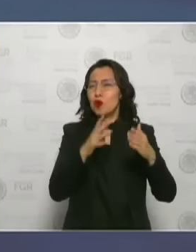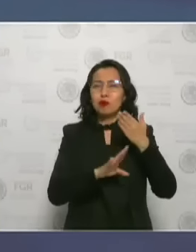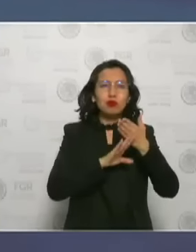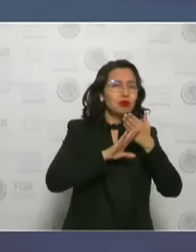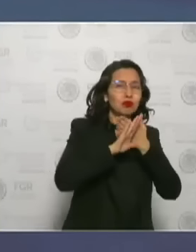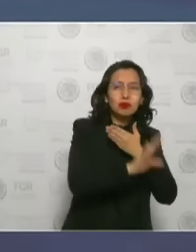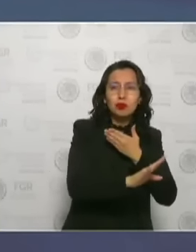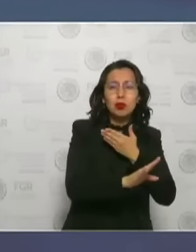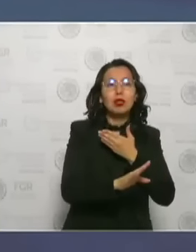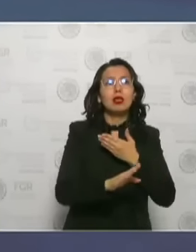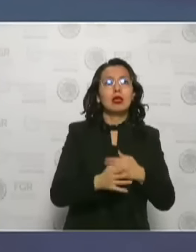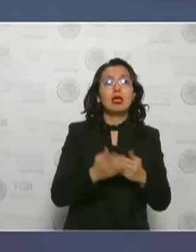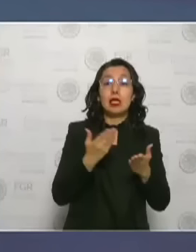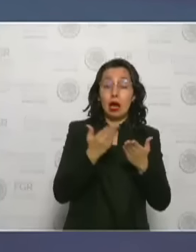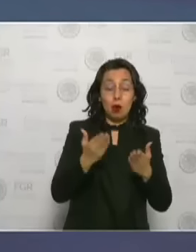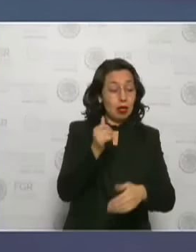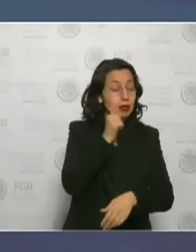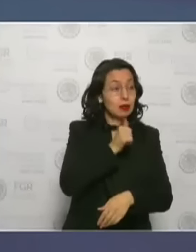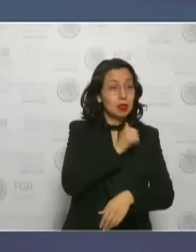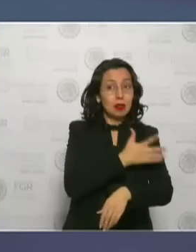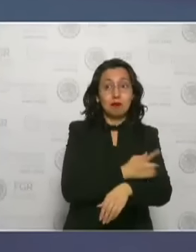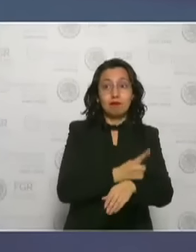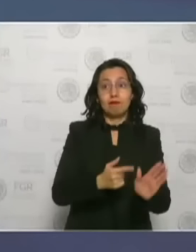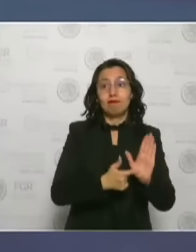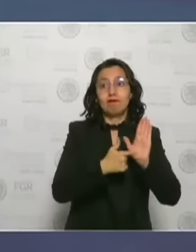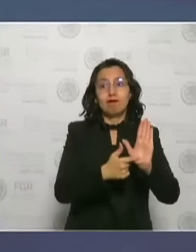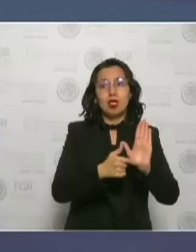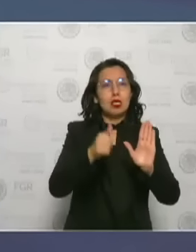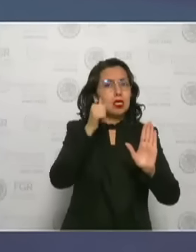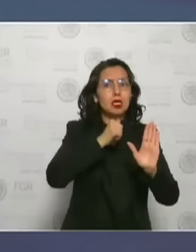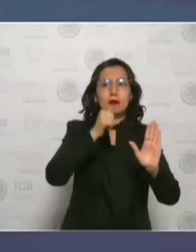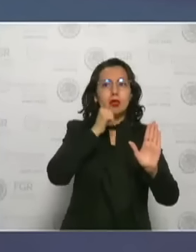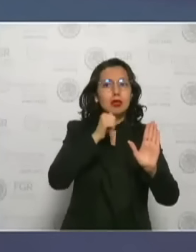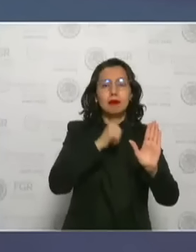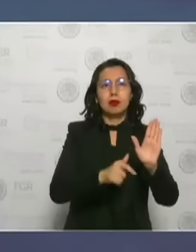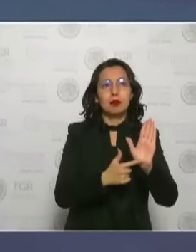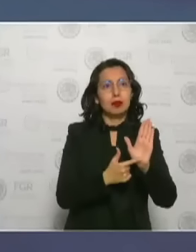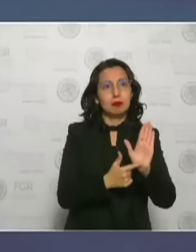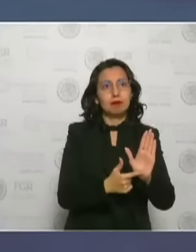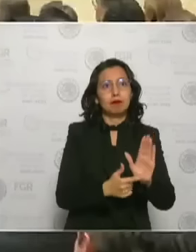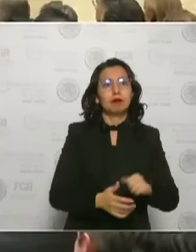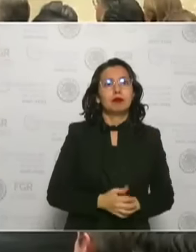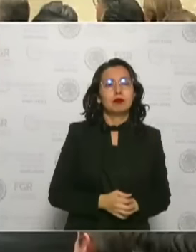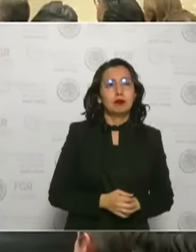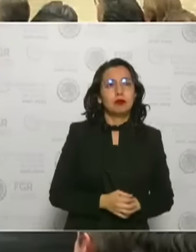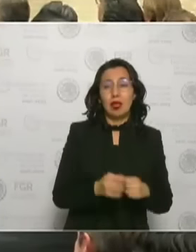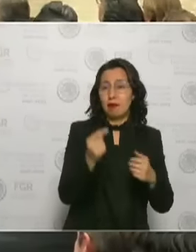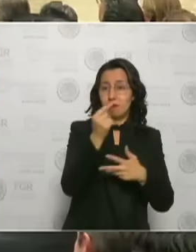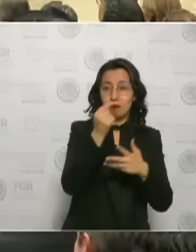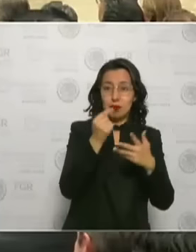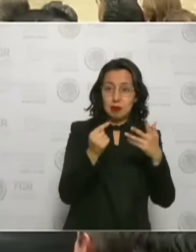y la rendición de cuentas, una constante transversal. Todo, todo ello nos requiere un